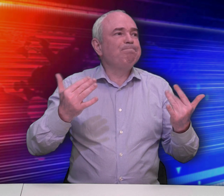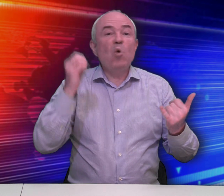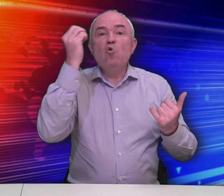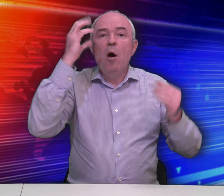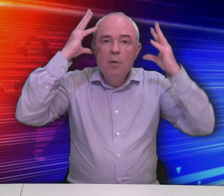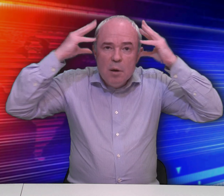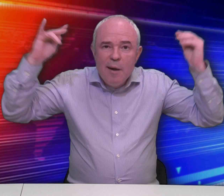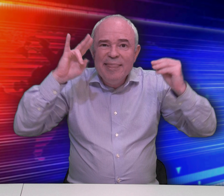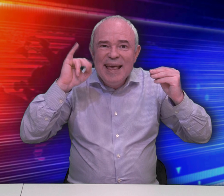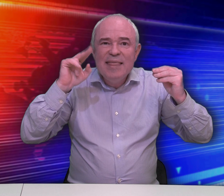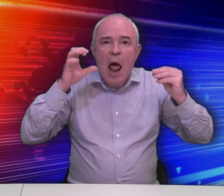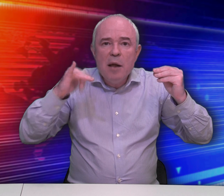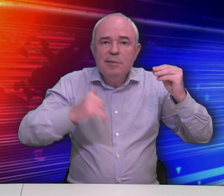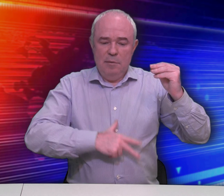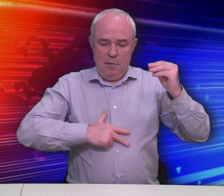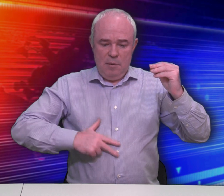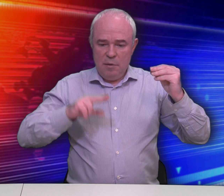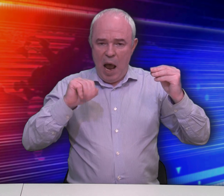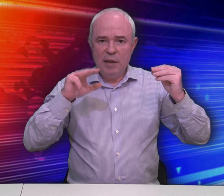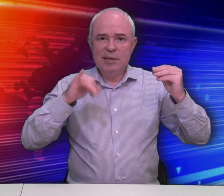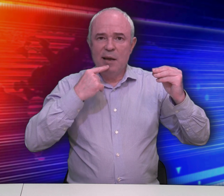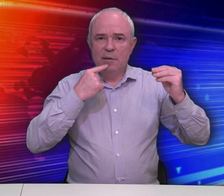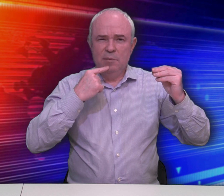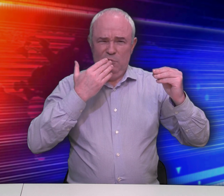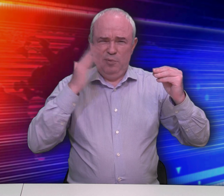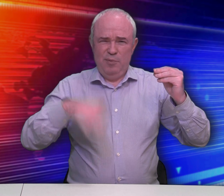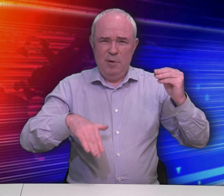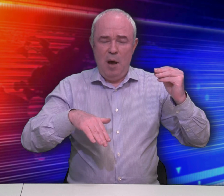нидерландском и датском языках.